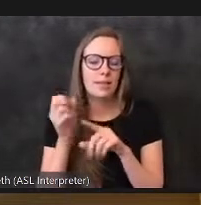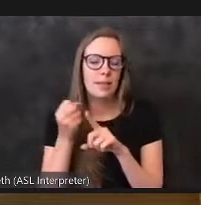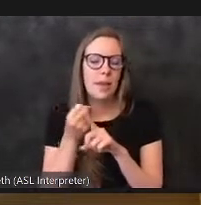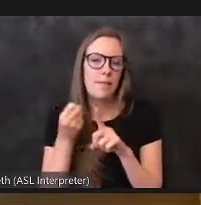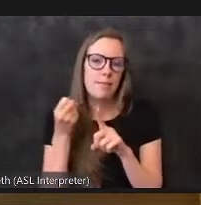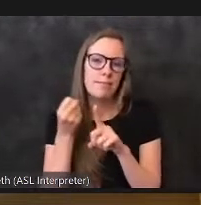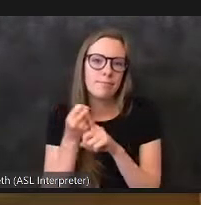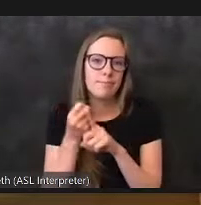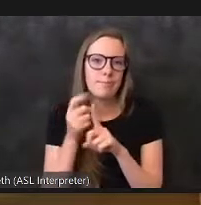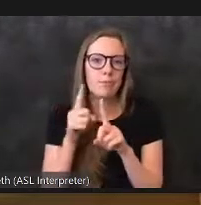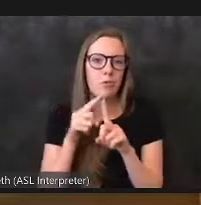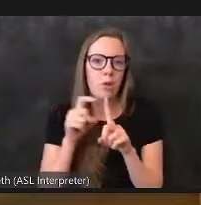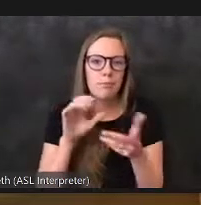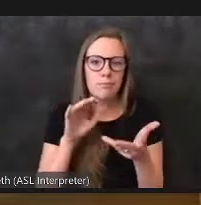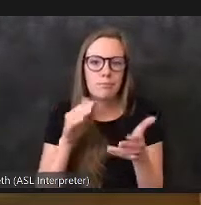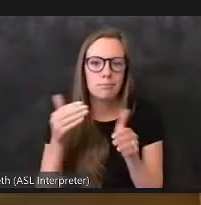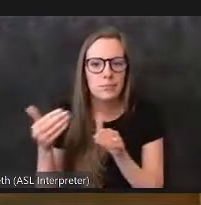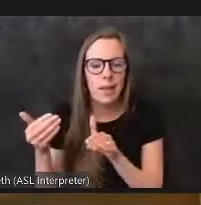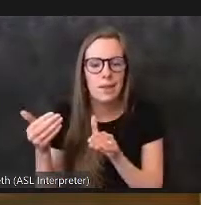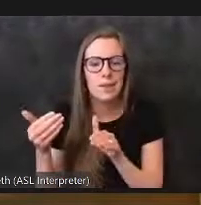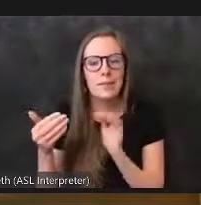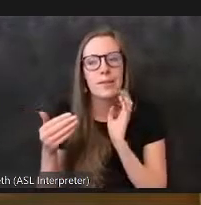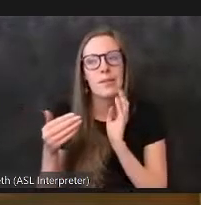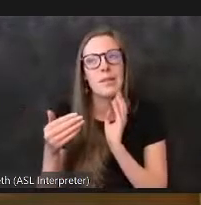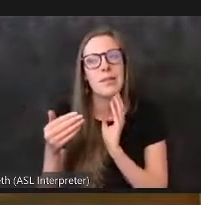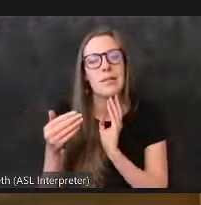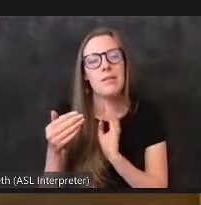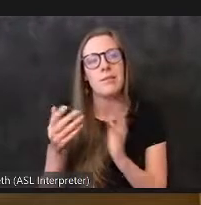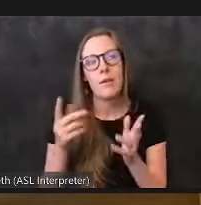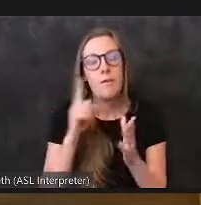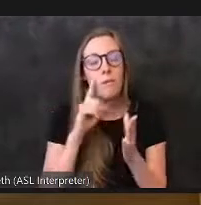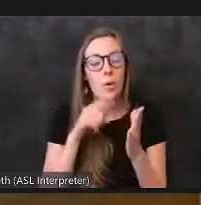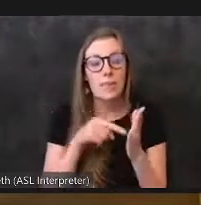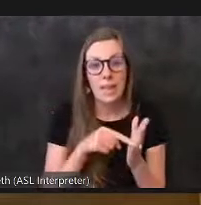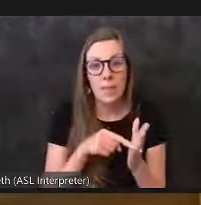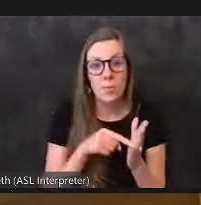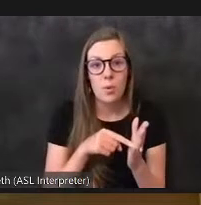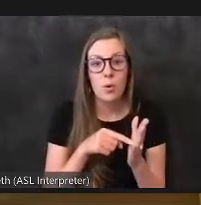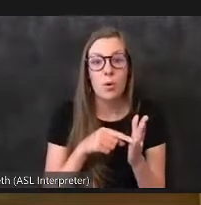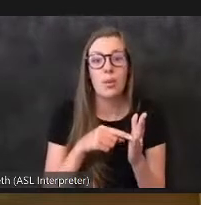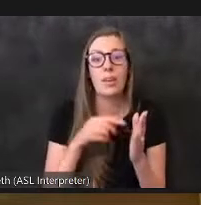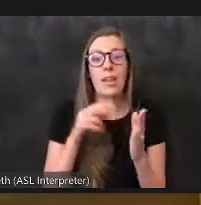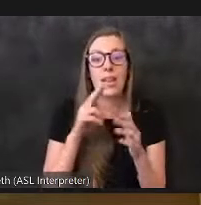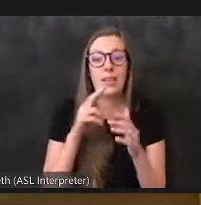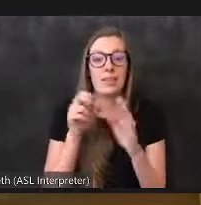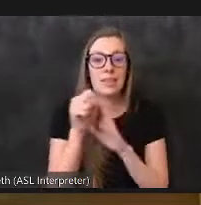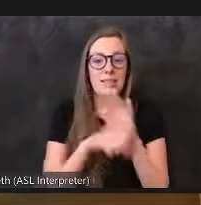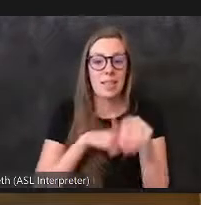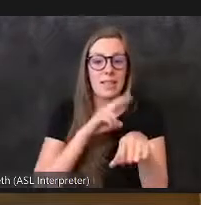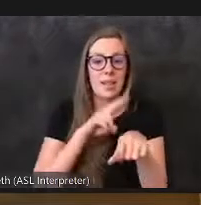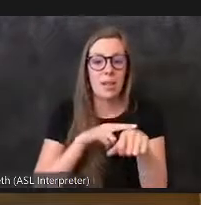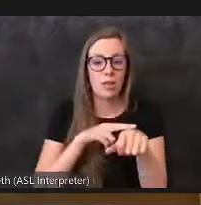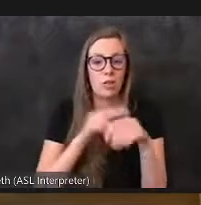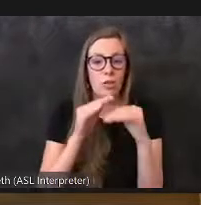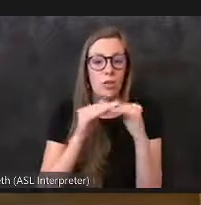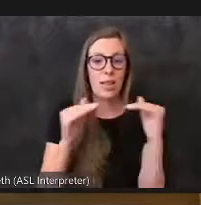inclusiva, pero no limitada a de COVID Antin. Por instancia, a nivel estatal y nacional